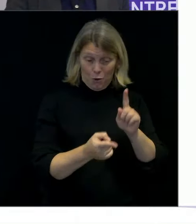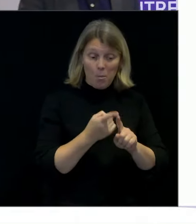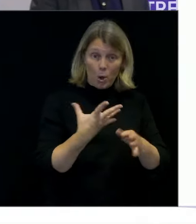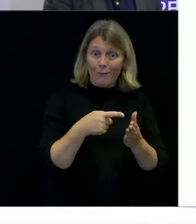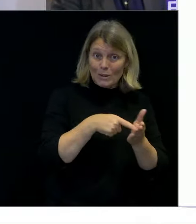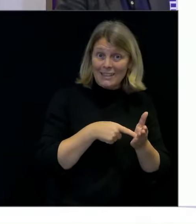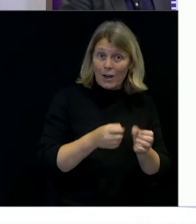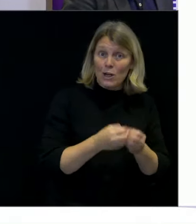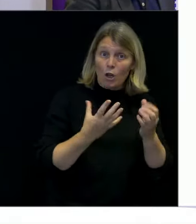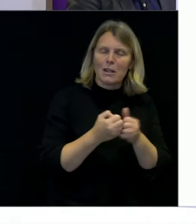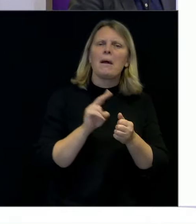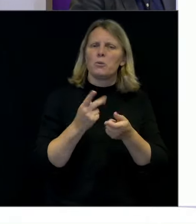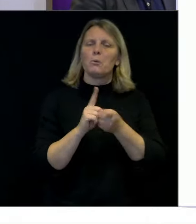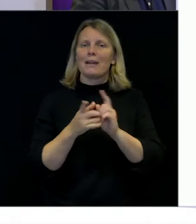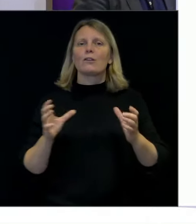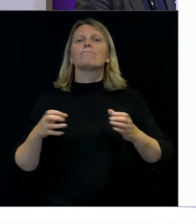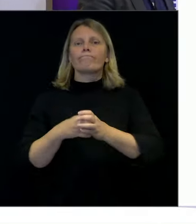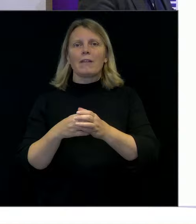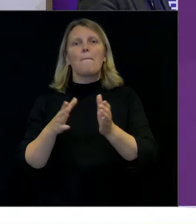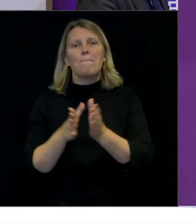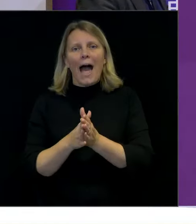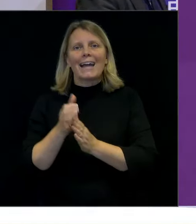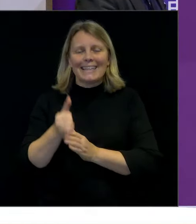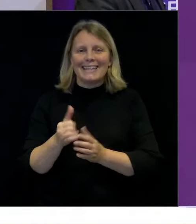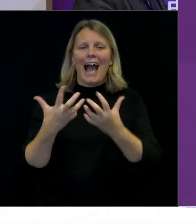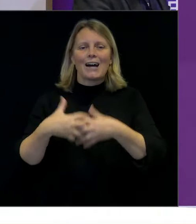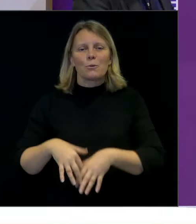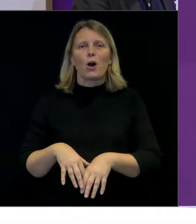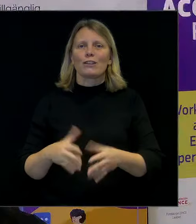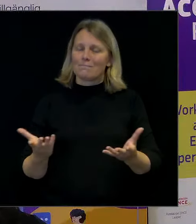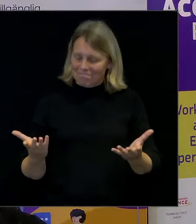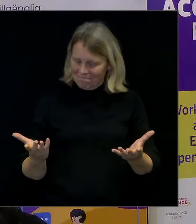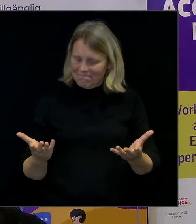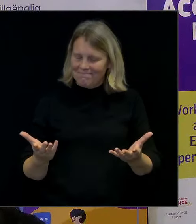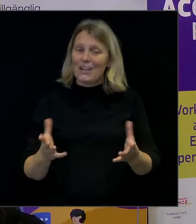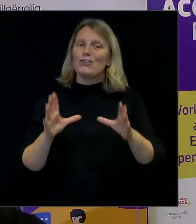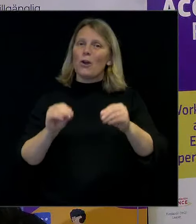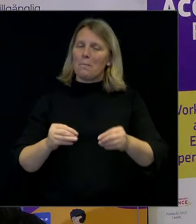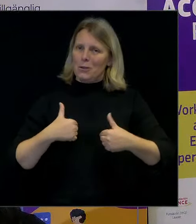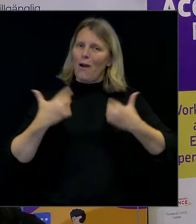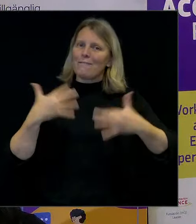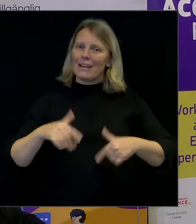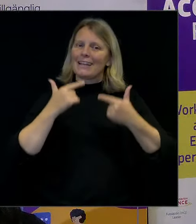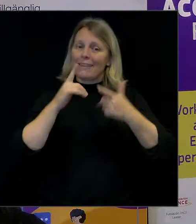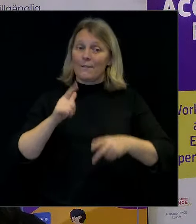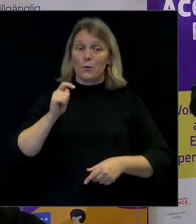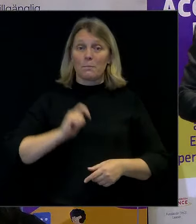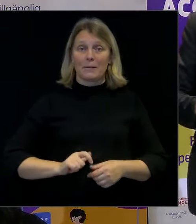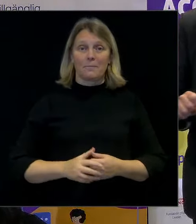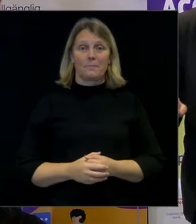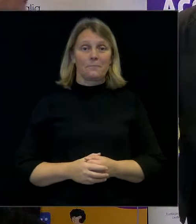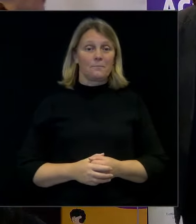från att vara en särskild lösning har det blivit mainstream. tack för mig